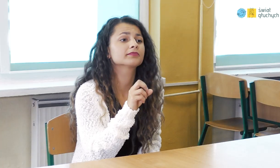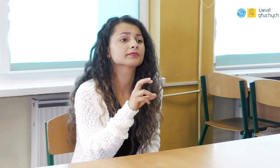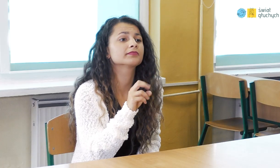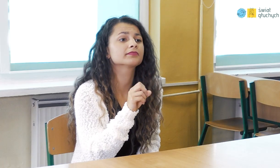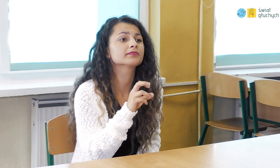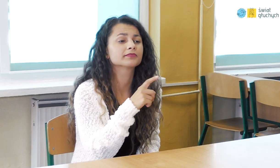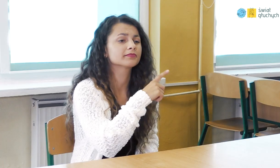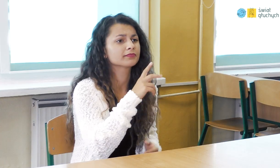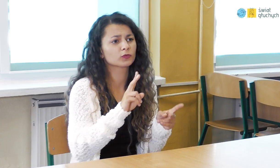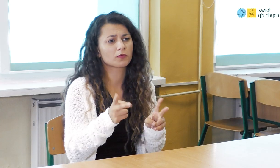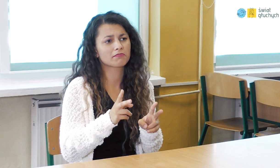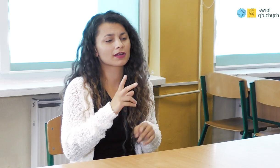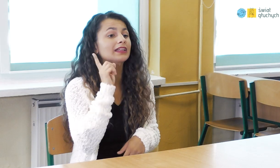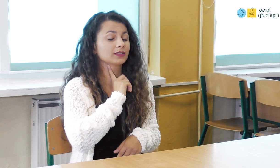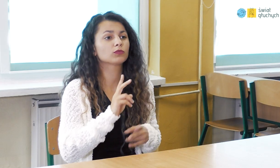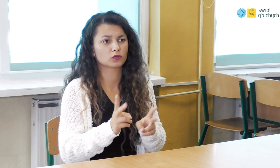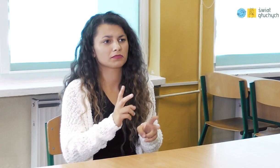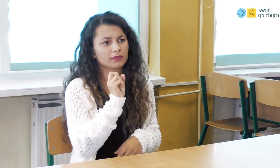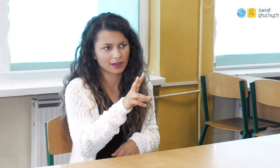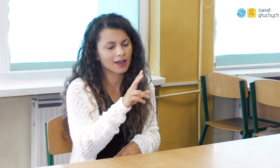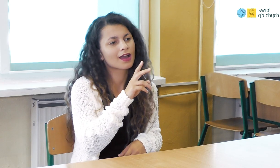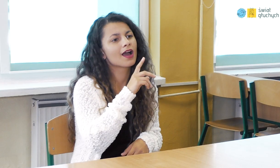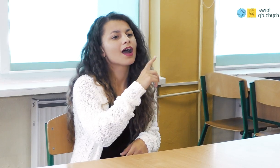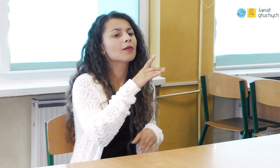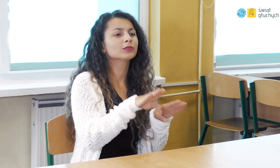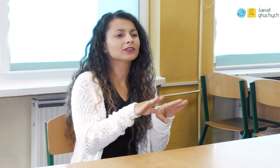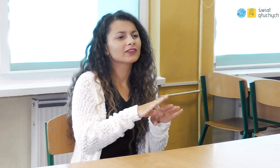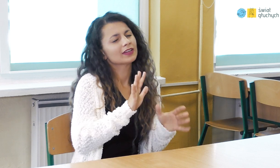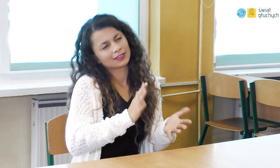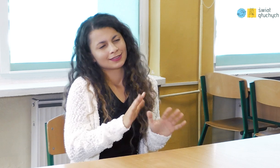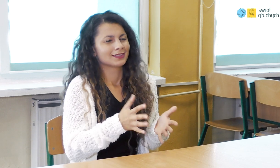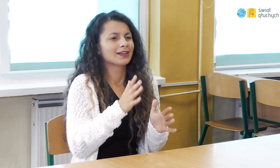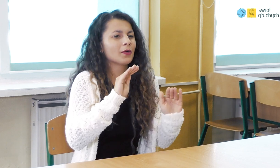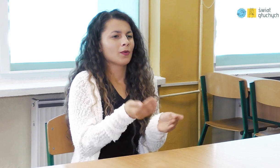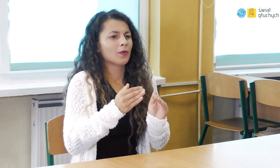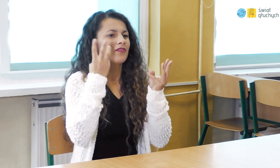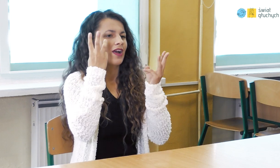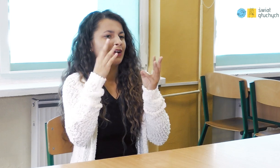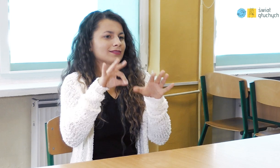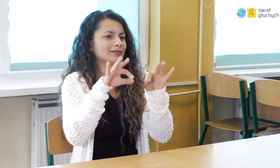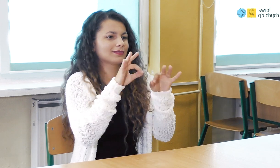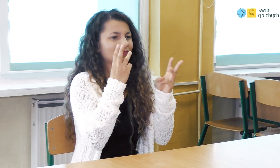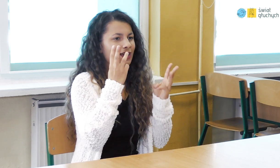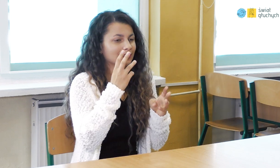Tak, tak, tłumaczył. W liceum tłumaczył. W podstawówce średnio. Tłumaczenie było w dużym skrócie.